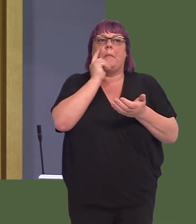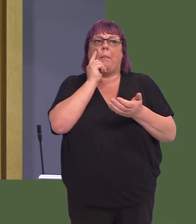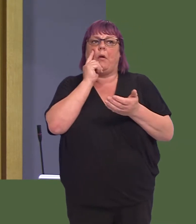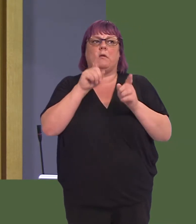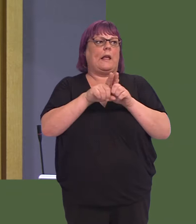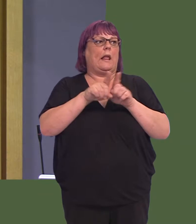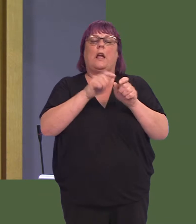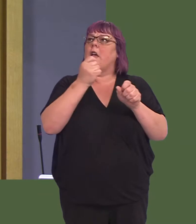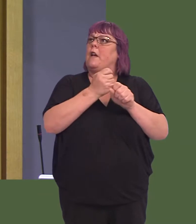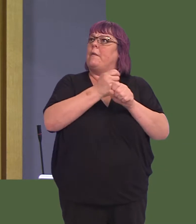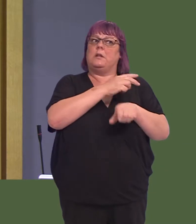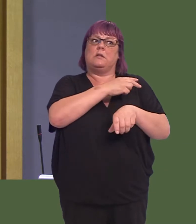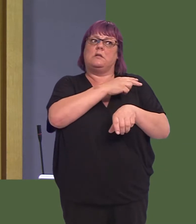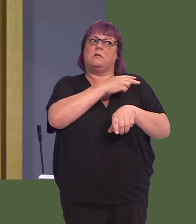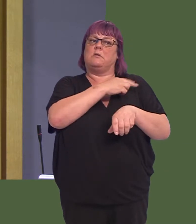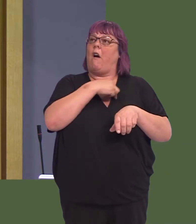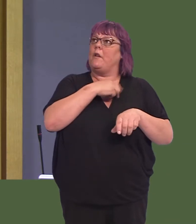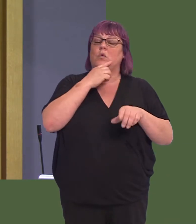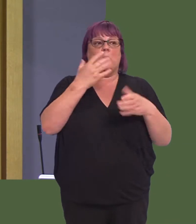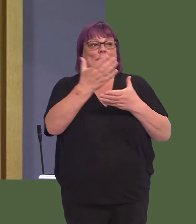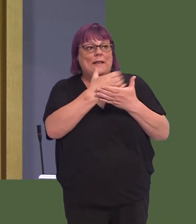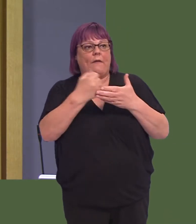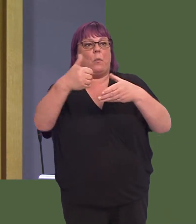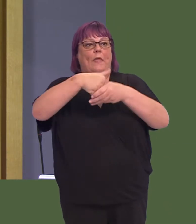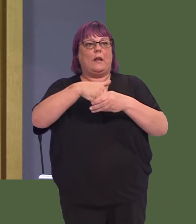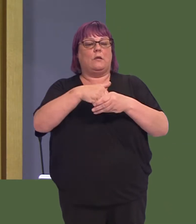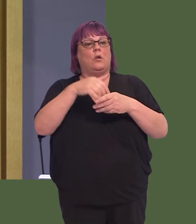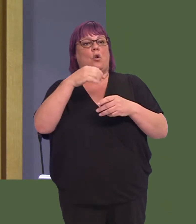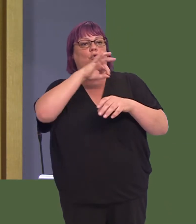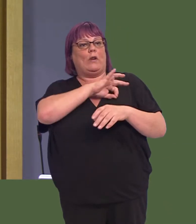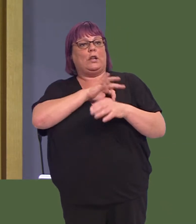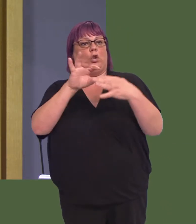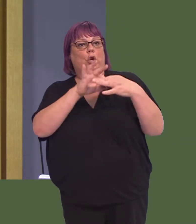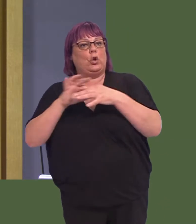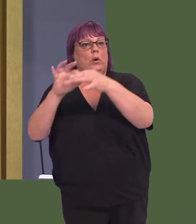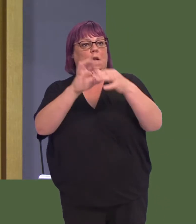arian gydag undebau credyd, er mwyn sicrhau ein bod ni fel Aelodau, a'r rheini sydd yn